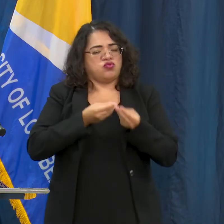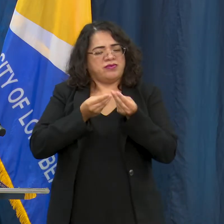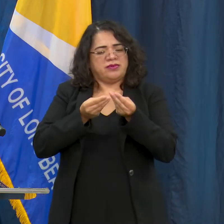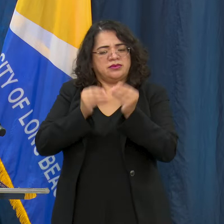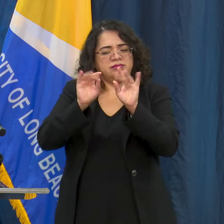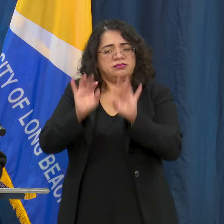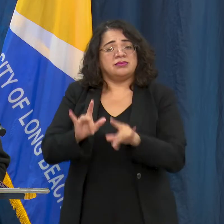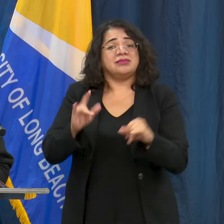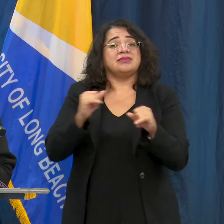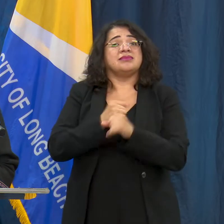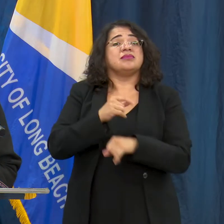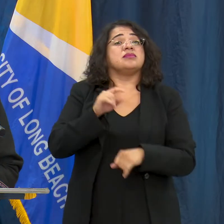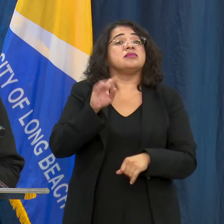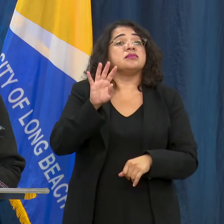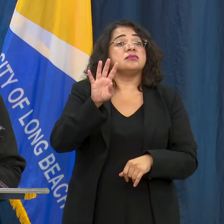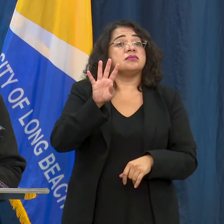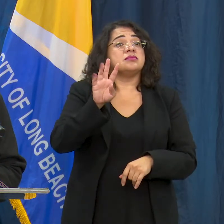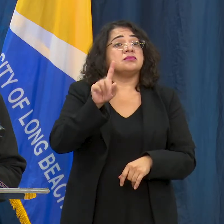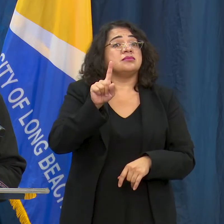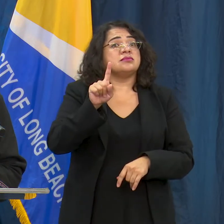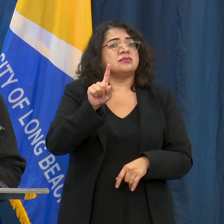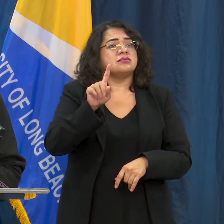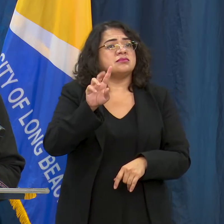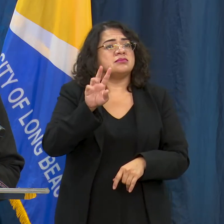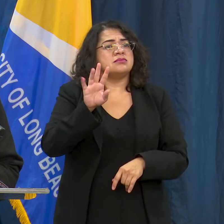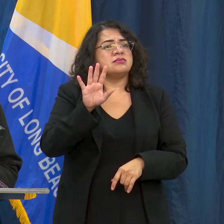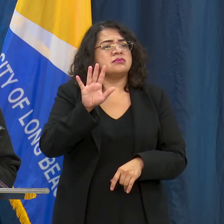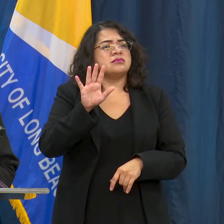cuenta por ciento de nuestros Ospital is a Sione's estan asociado z-- con los